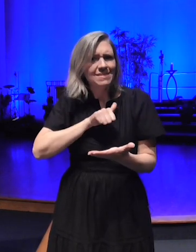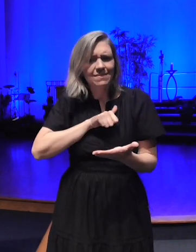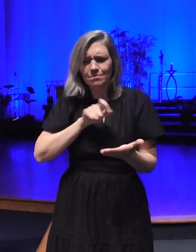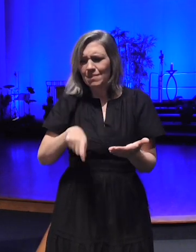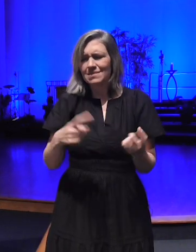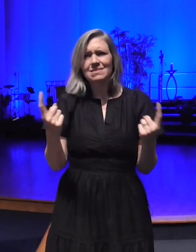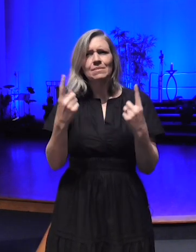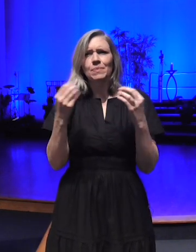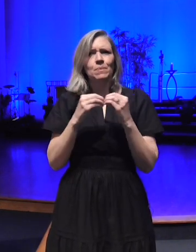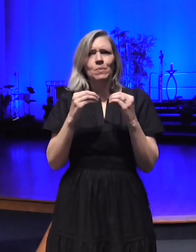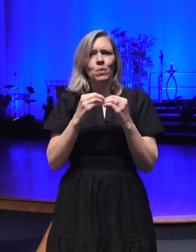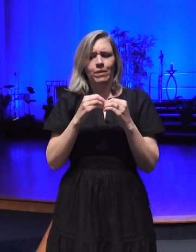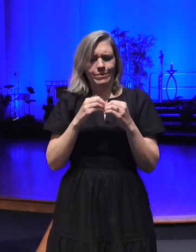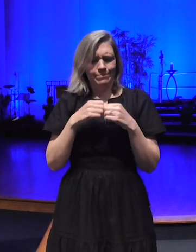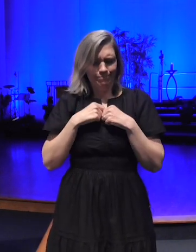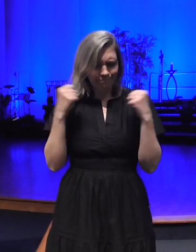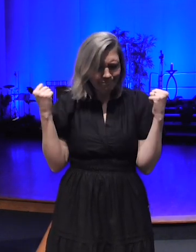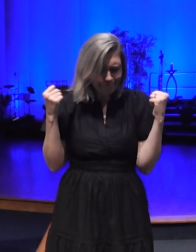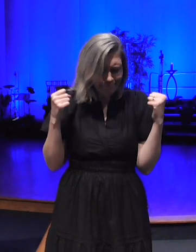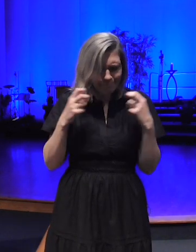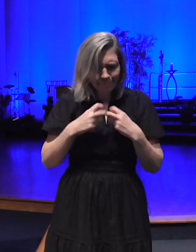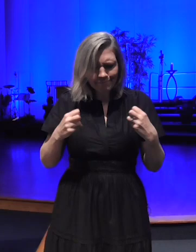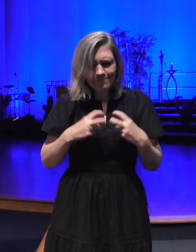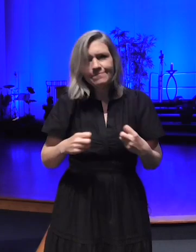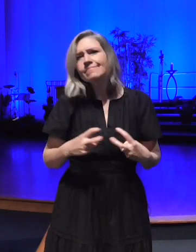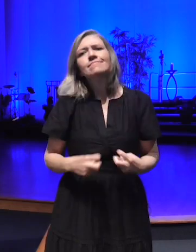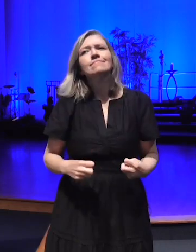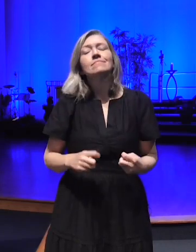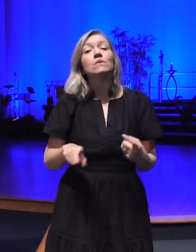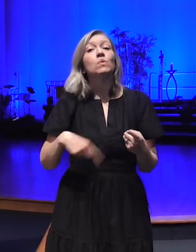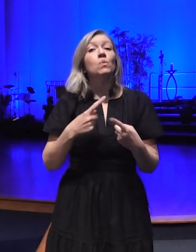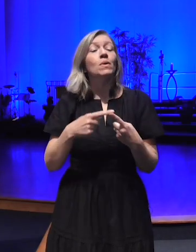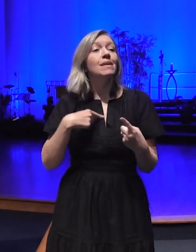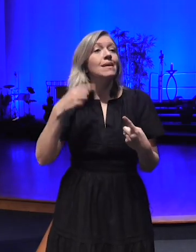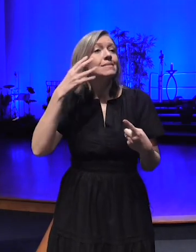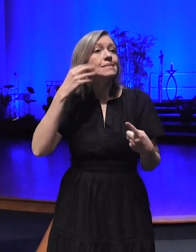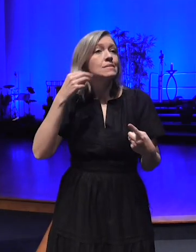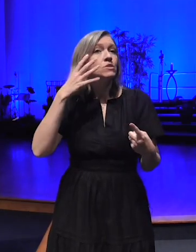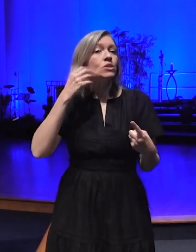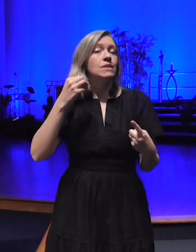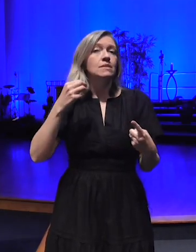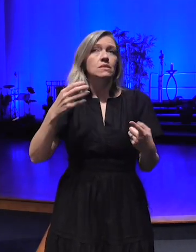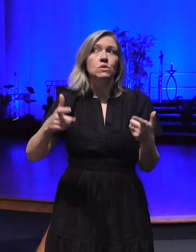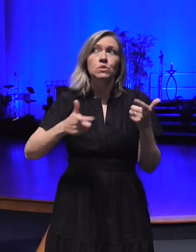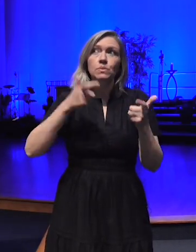que cuando experimenté la enorme apertura del corazón sobre la que he escrito extensamente.